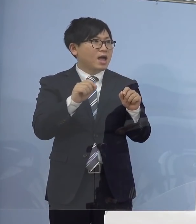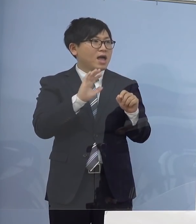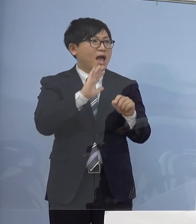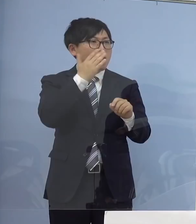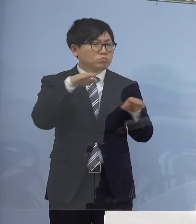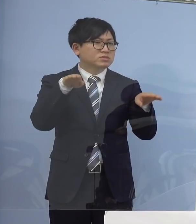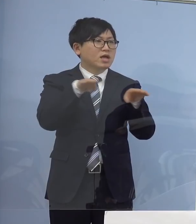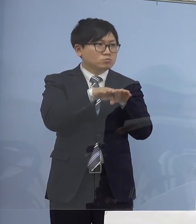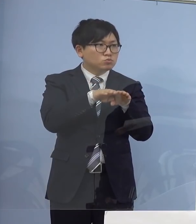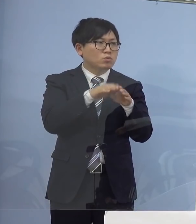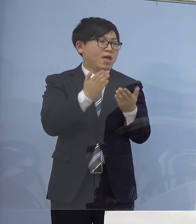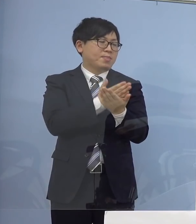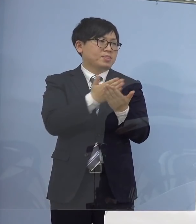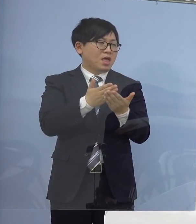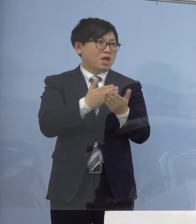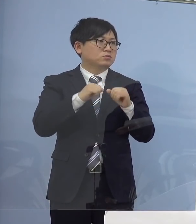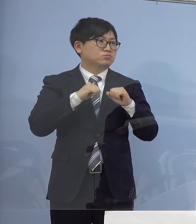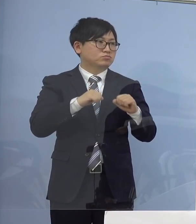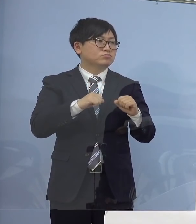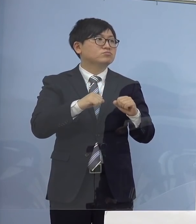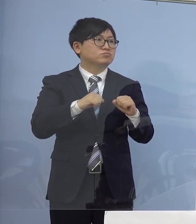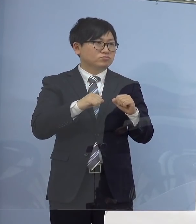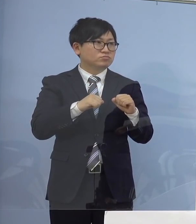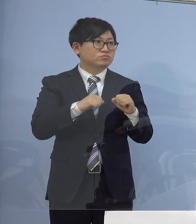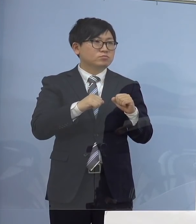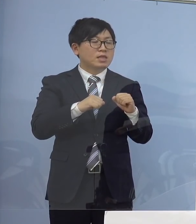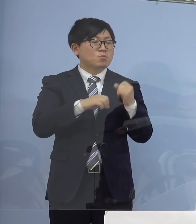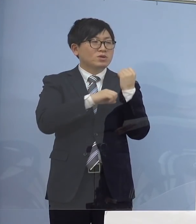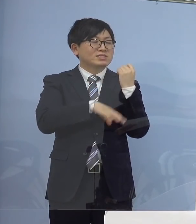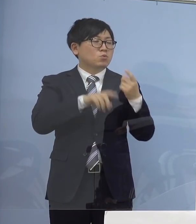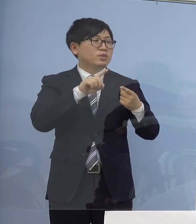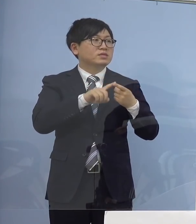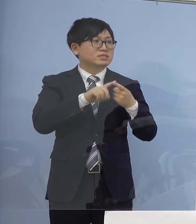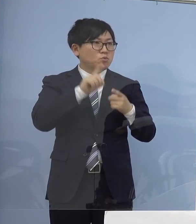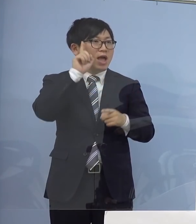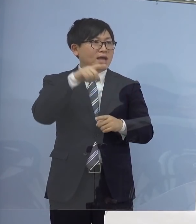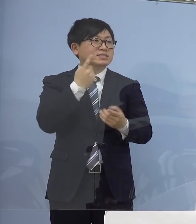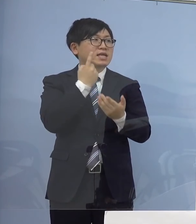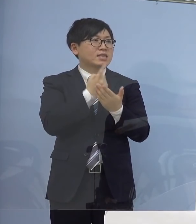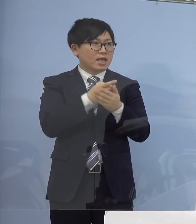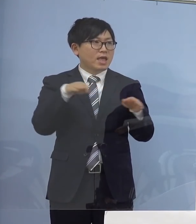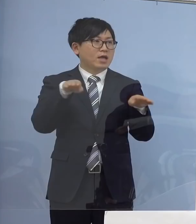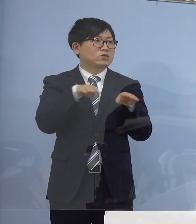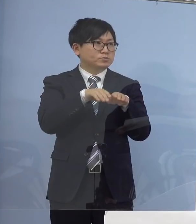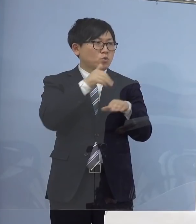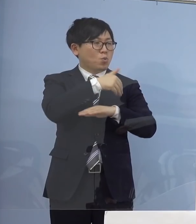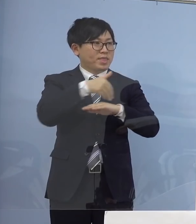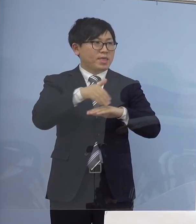基本的には明日のみ臨時休校というのが 決定しているという状態でございます